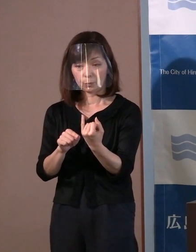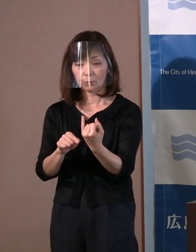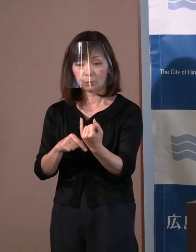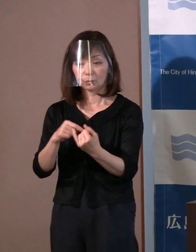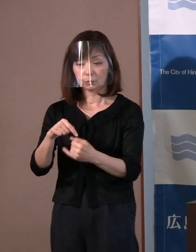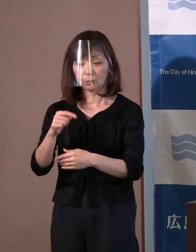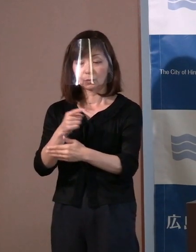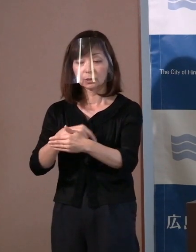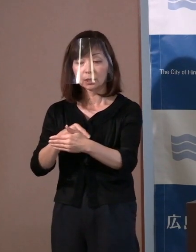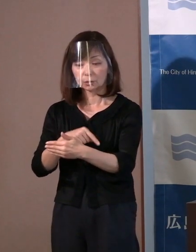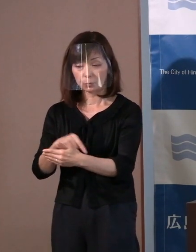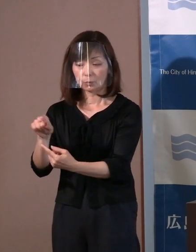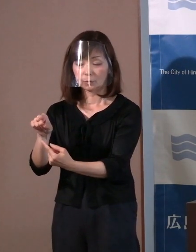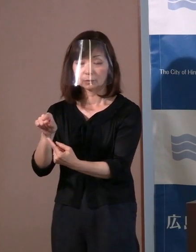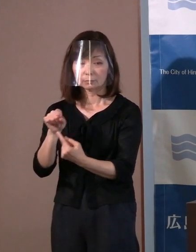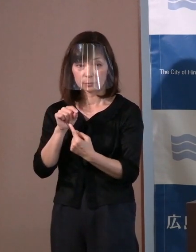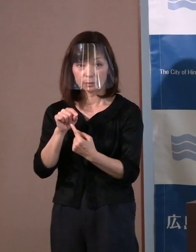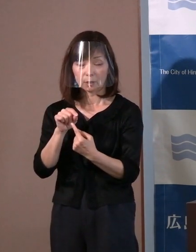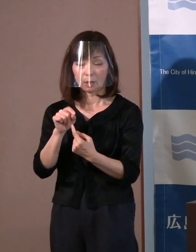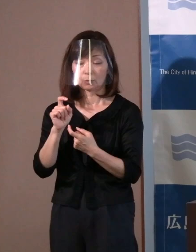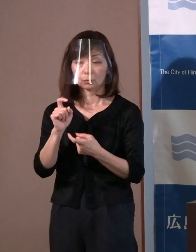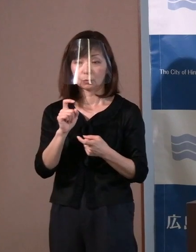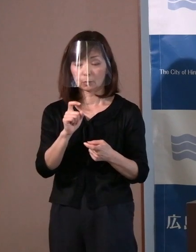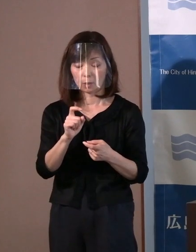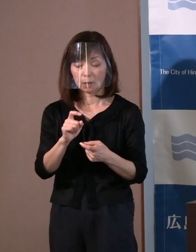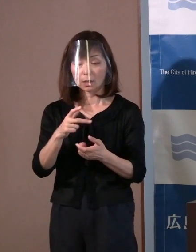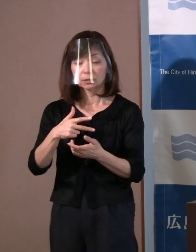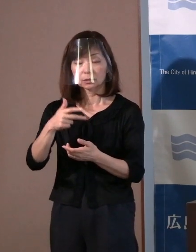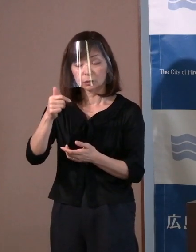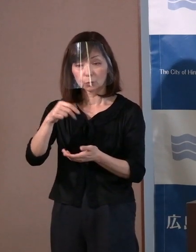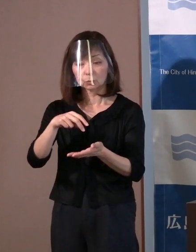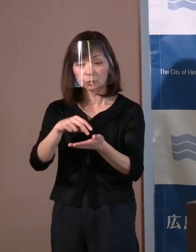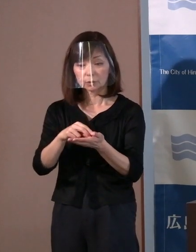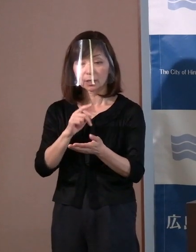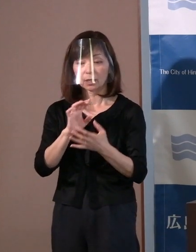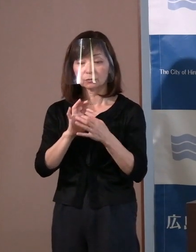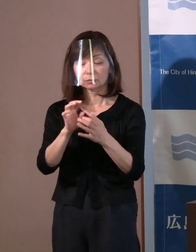市長としてお伝えしたいメッセージというのは どういったところにあるのでしょうか｡